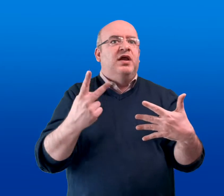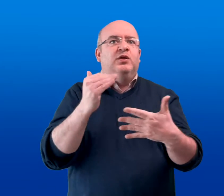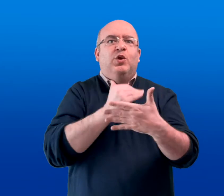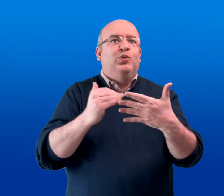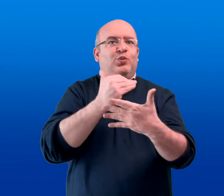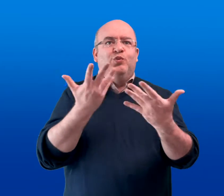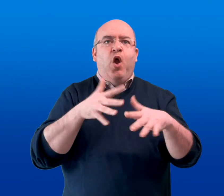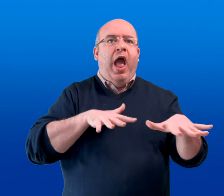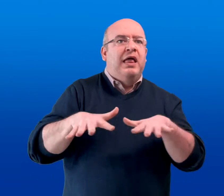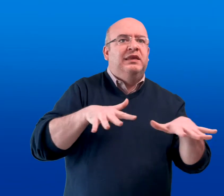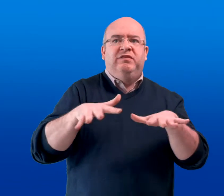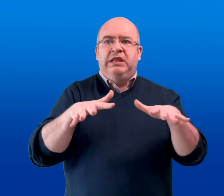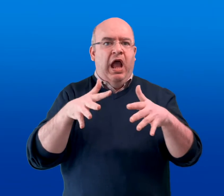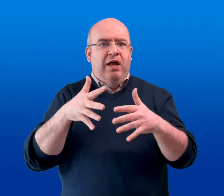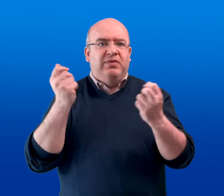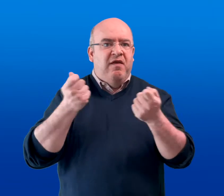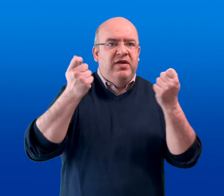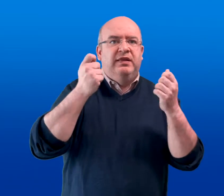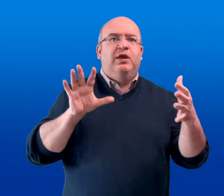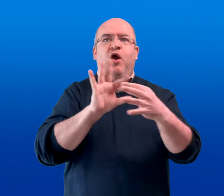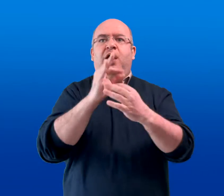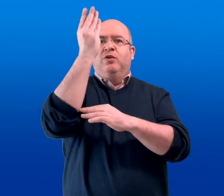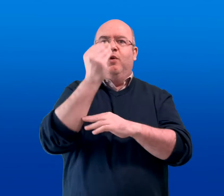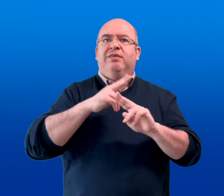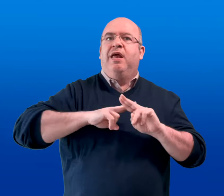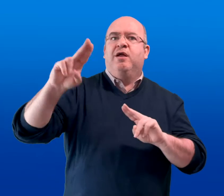l’utente sarà portato nella pagina https://www.ens.it/attivita-dellente-nazionale-sordi/